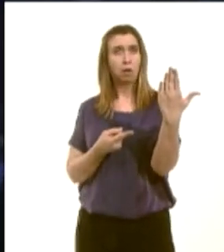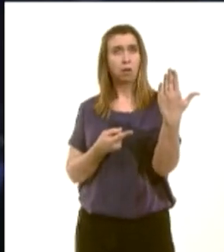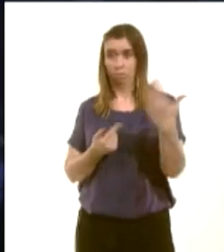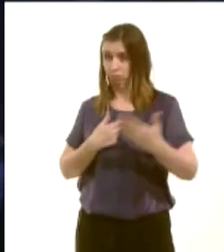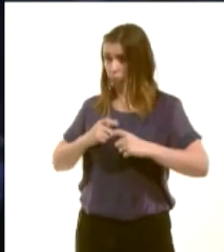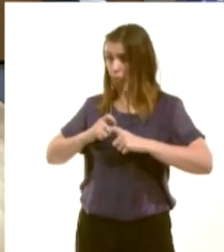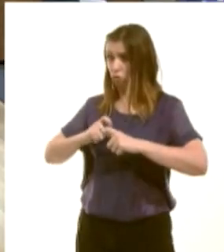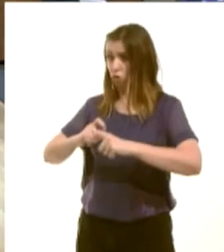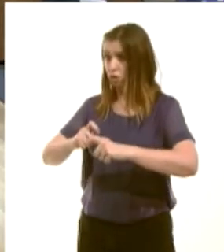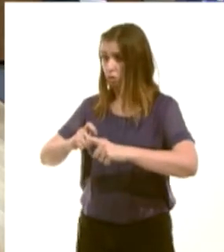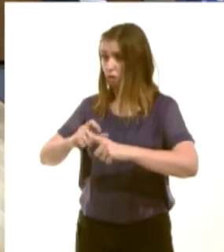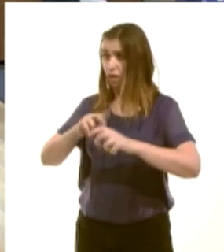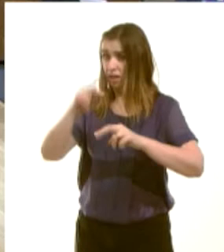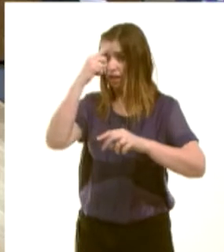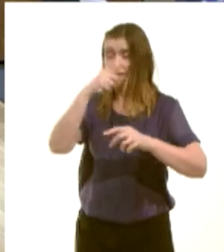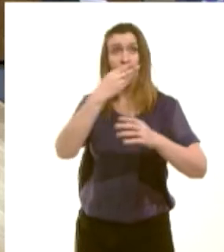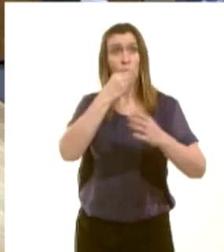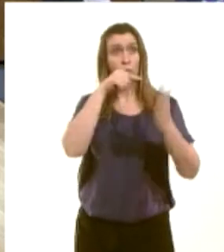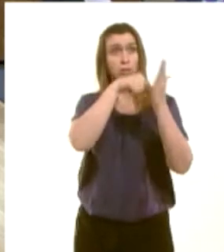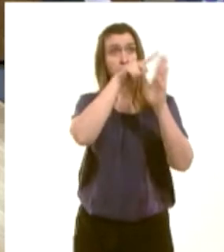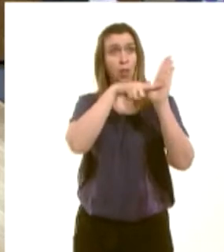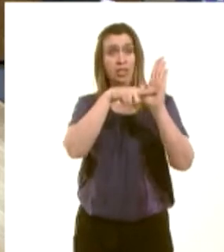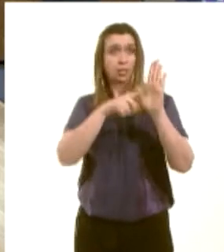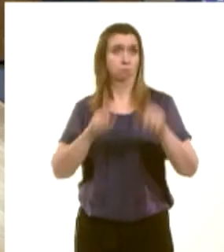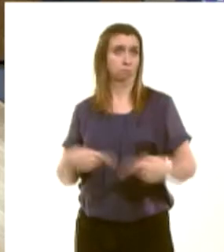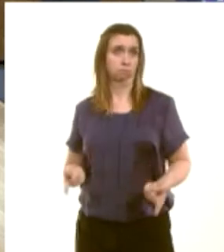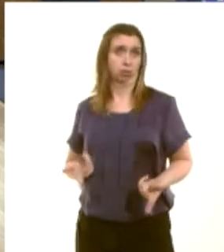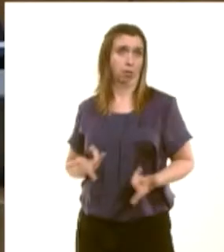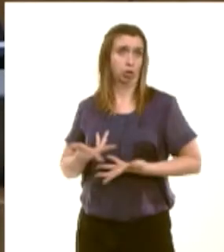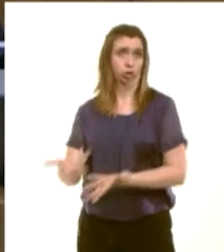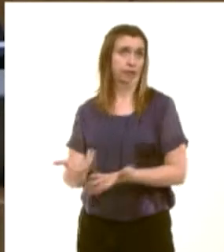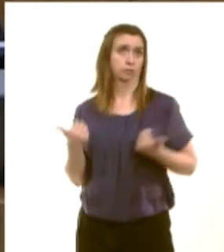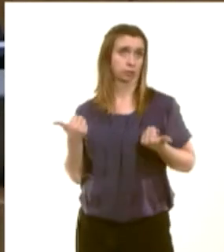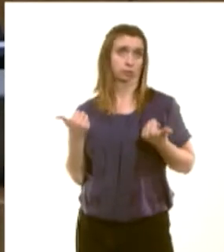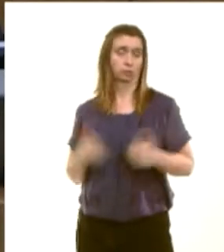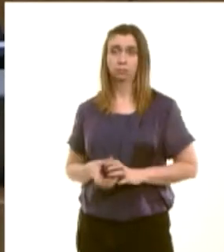yn rhywbeth a oedd yn rhan o hynnyóac roeddent yn gwneud y pwynt. Mae hwn yn rhywbeth iír